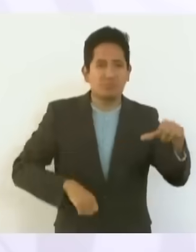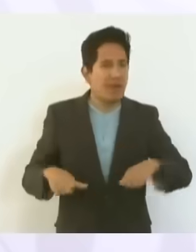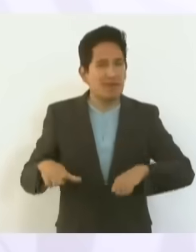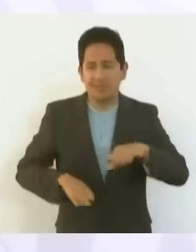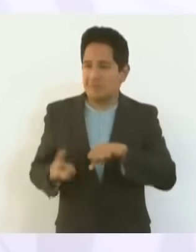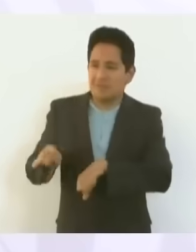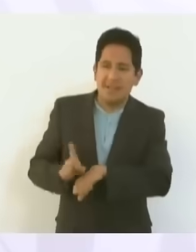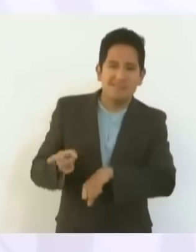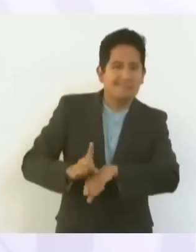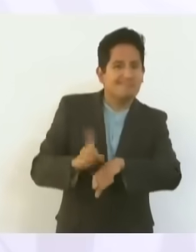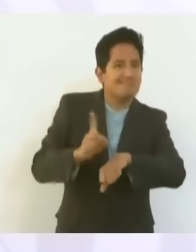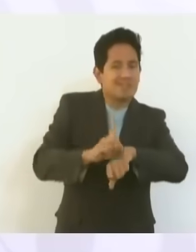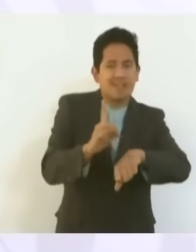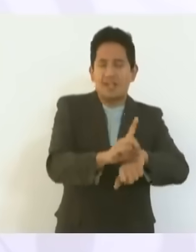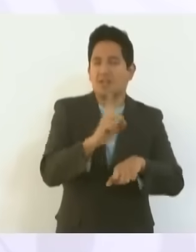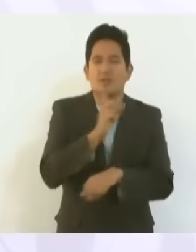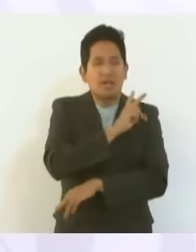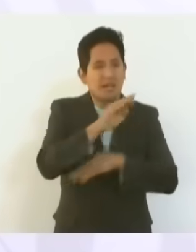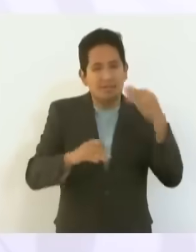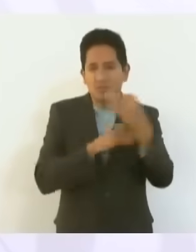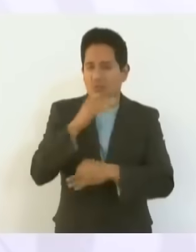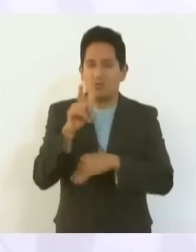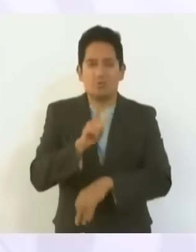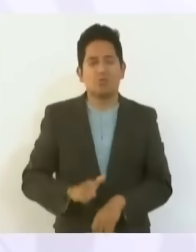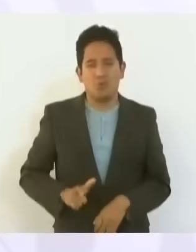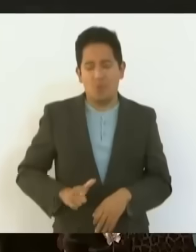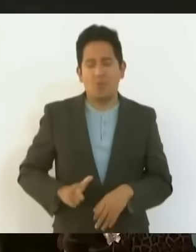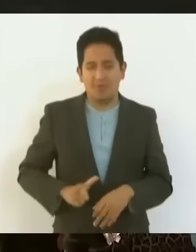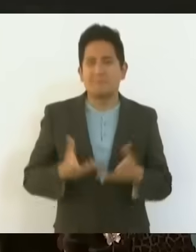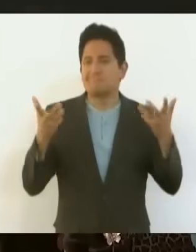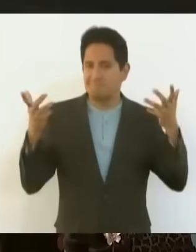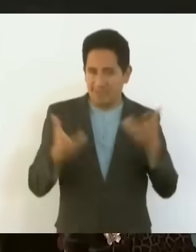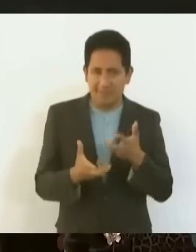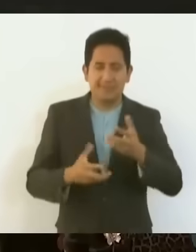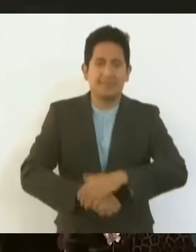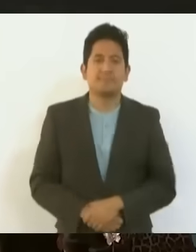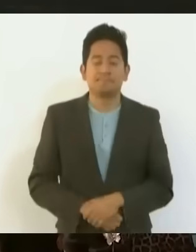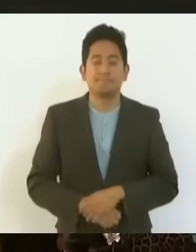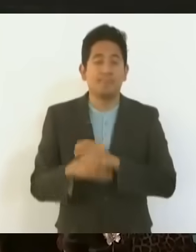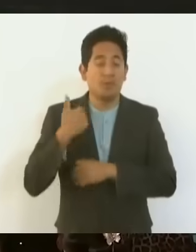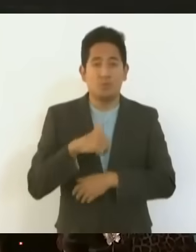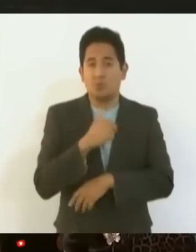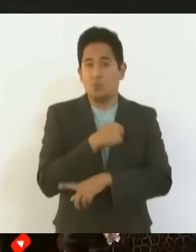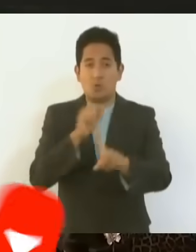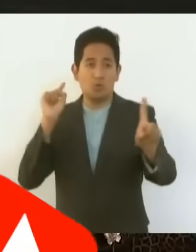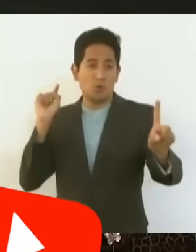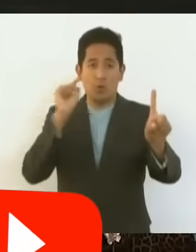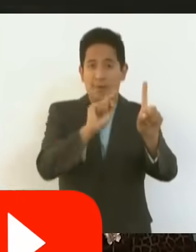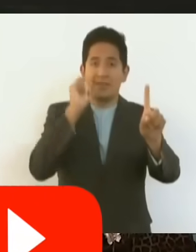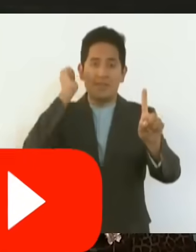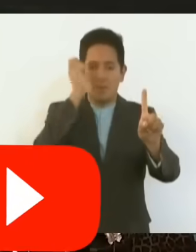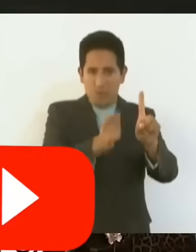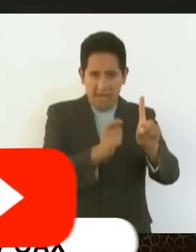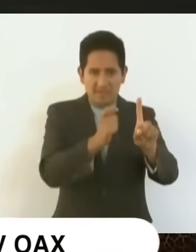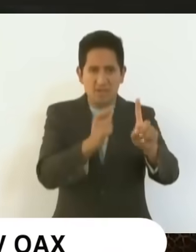desde nuestros gobiernos en distintos frentes. El objetivo es romper el ciclo de violencia,